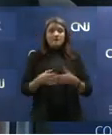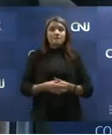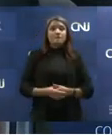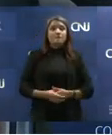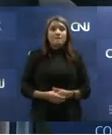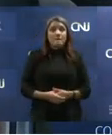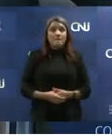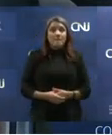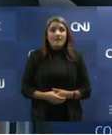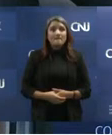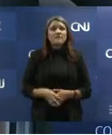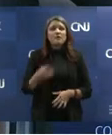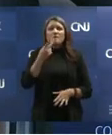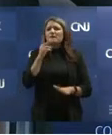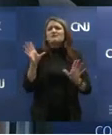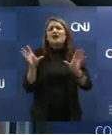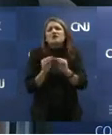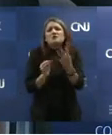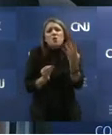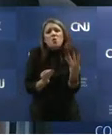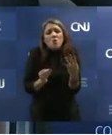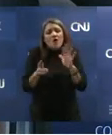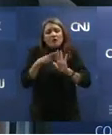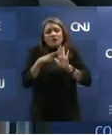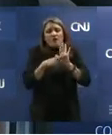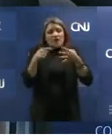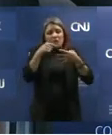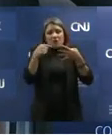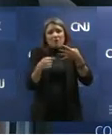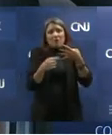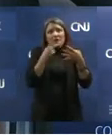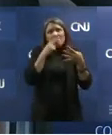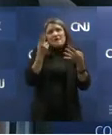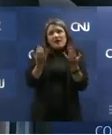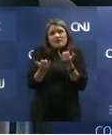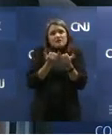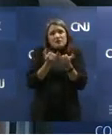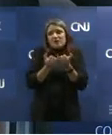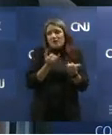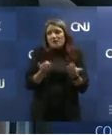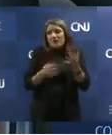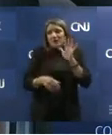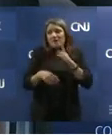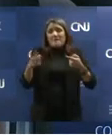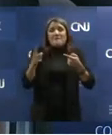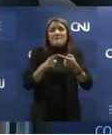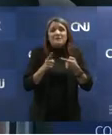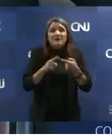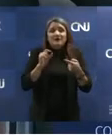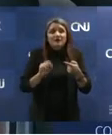em quatro regras e até parece que se repetem. A primeira regra é a regra da alternância imediata,